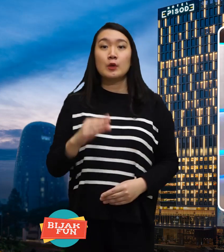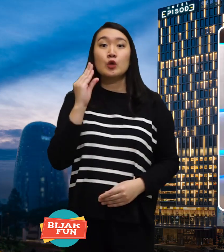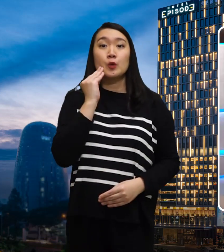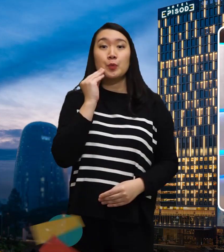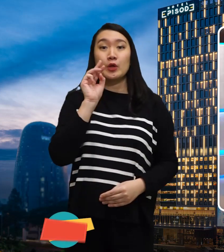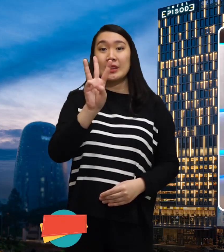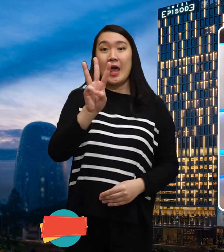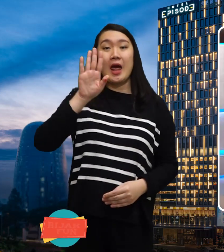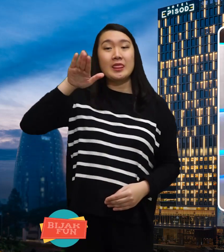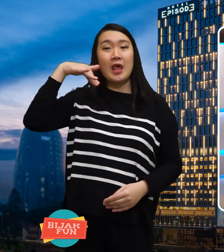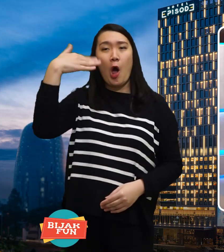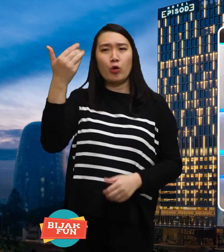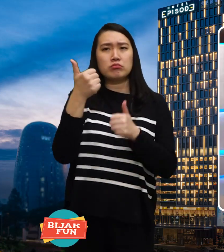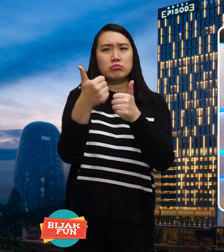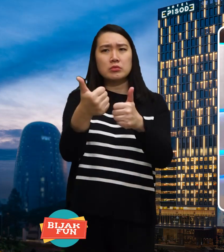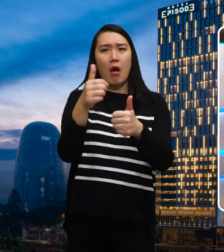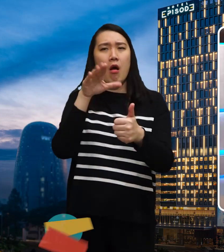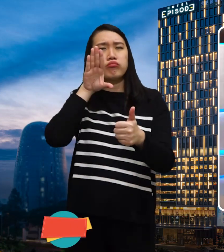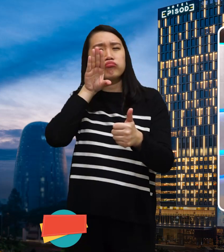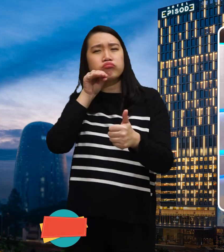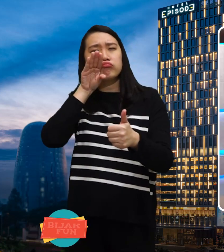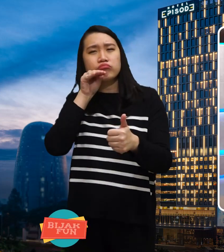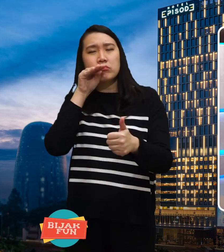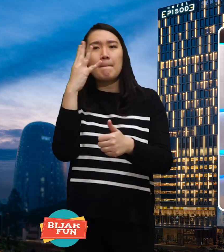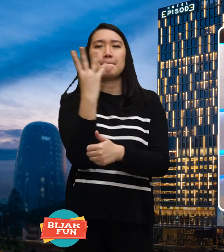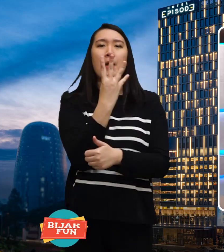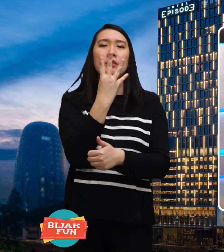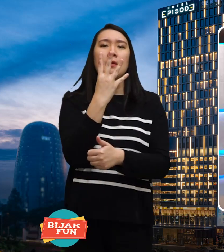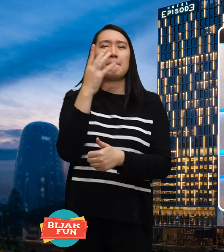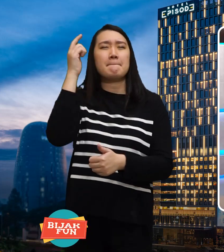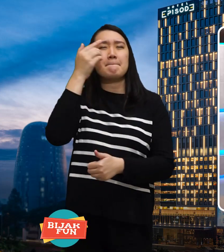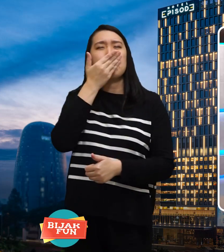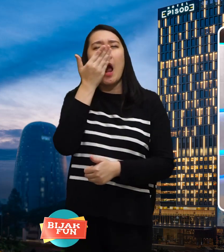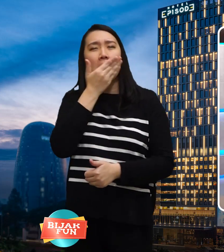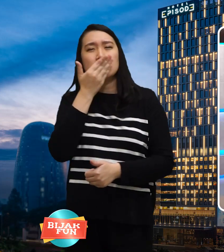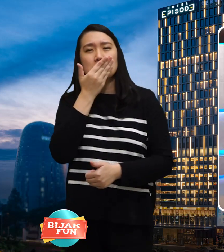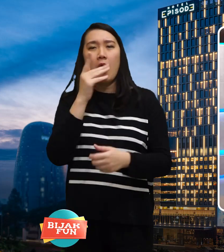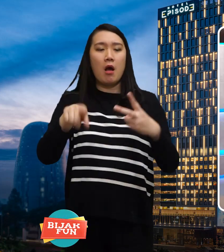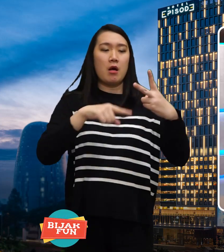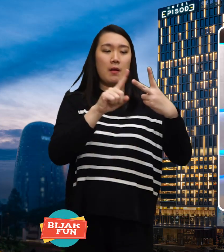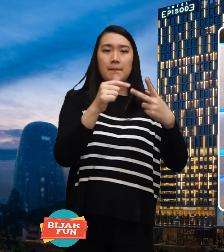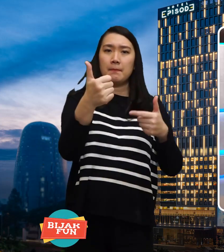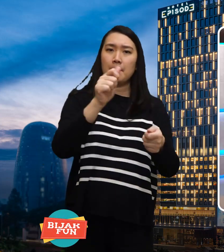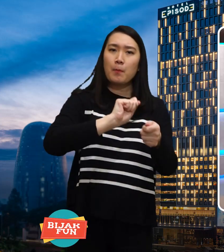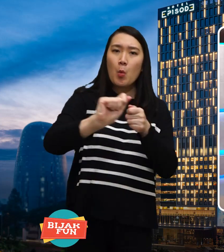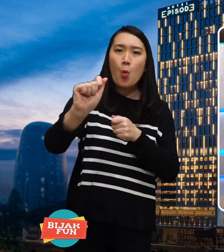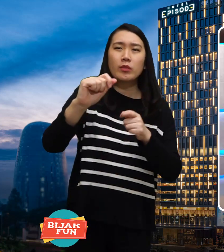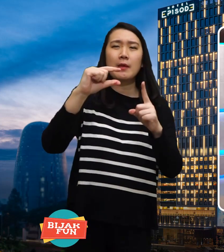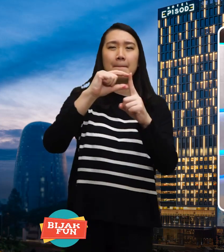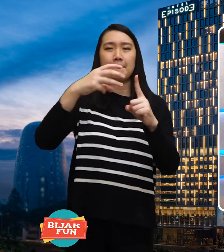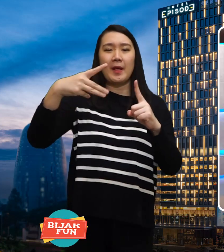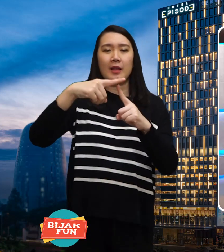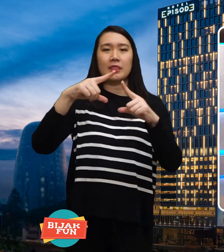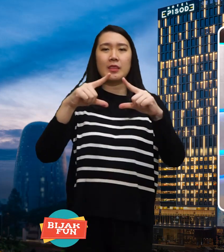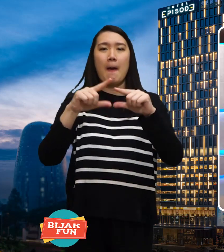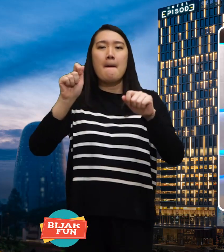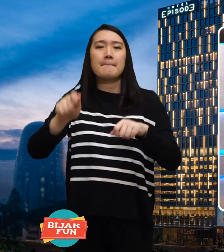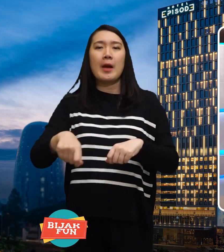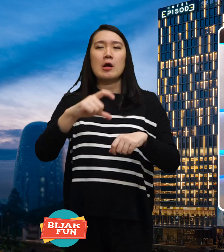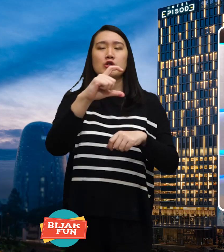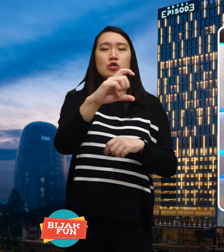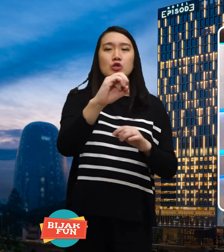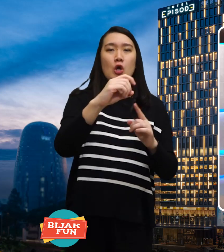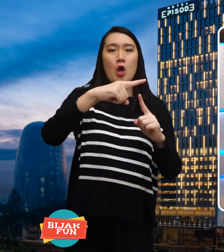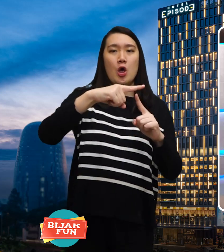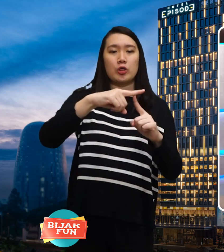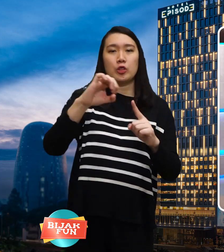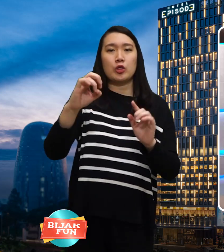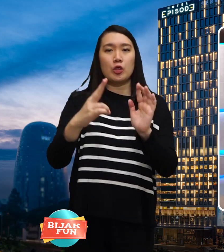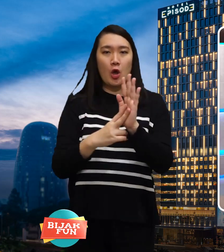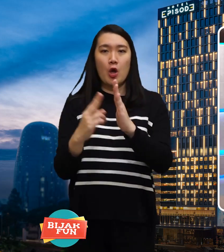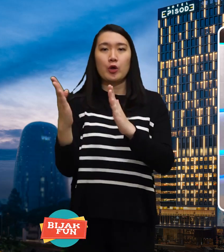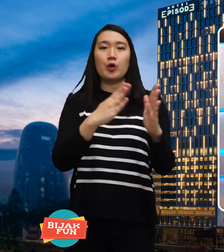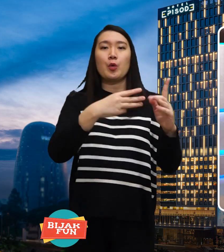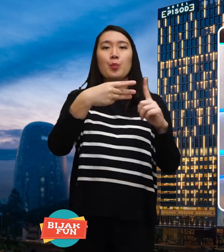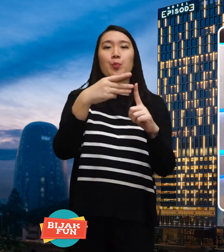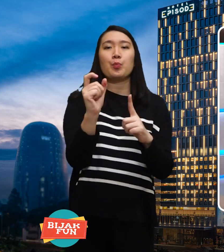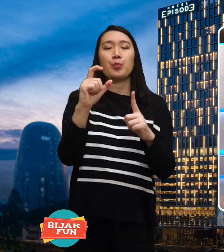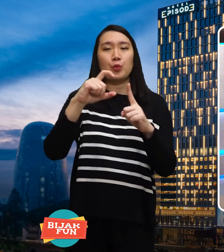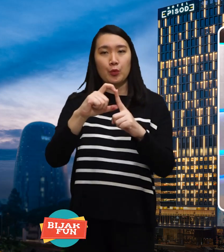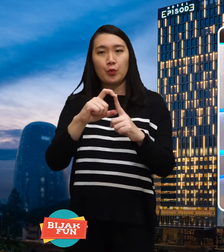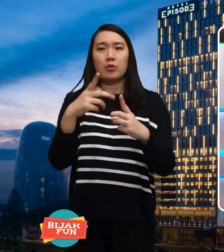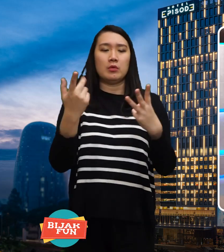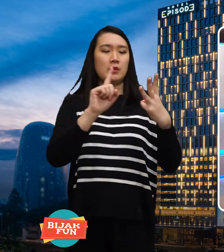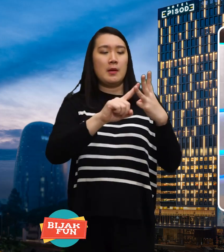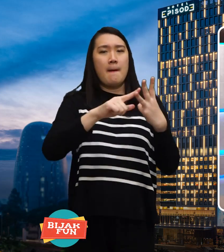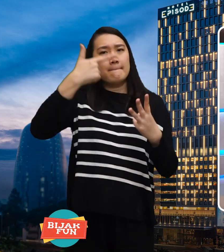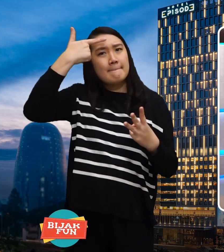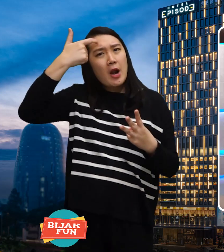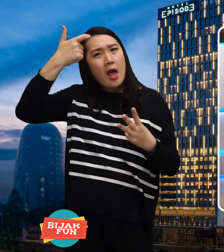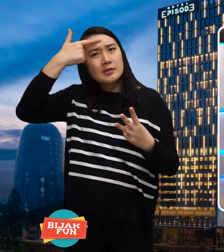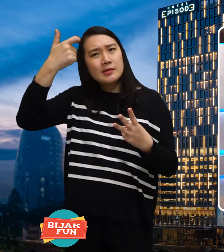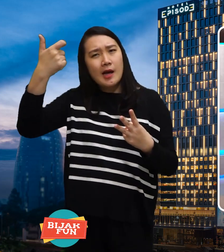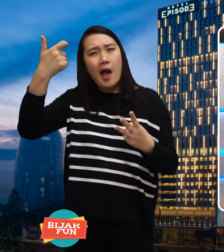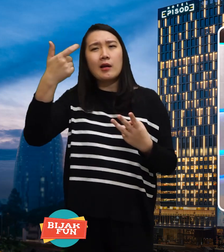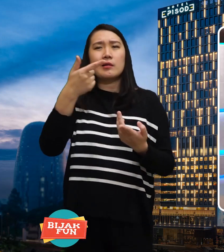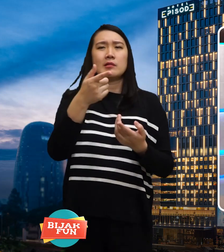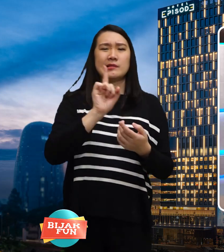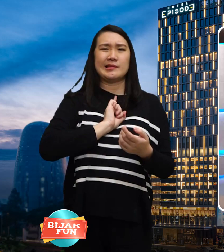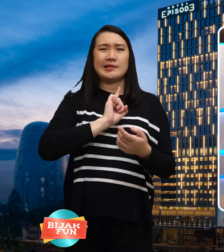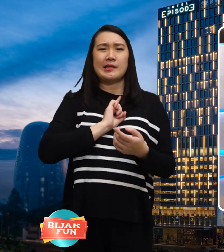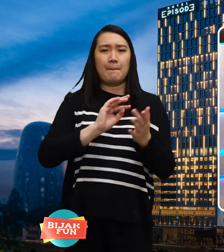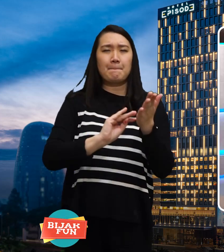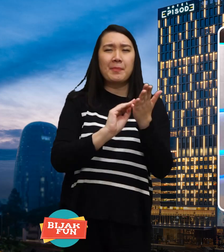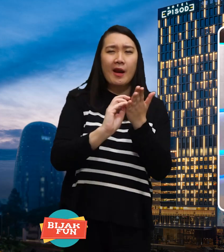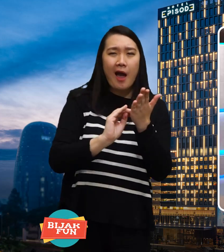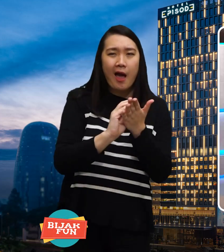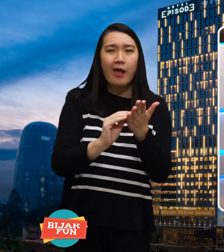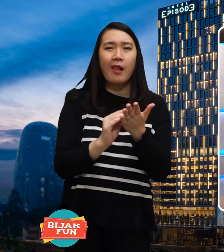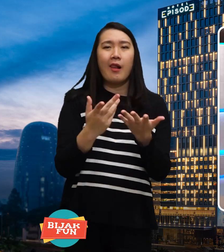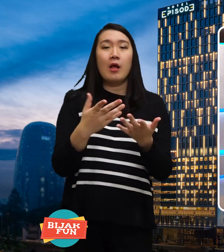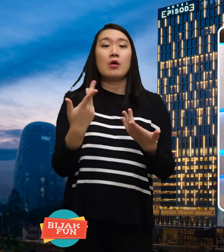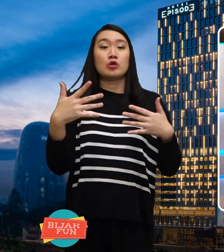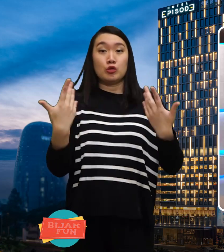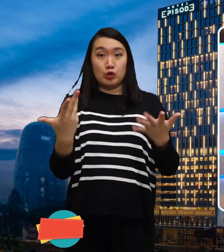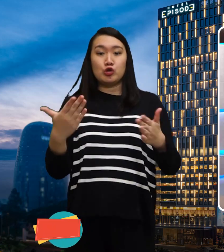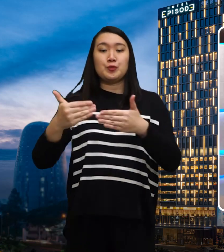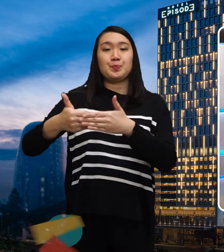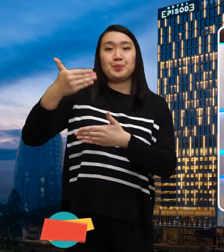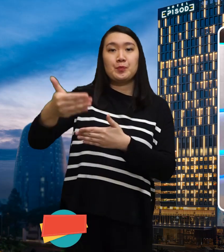Umur 3 tahun bisa bicara 4 bahasa, membuat peta dengan cotton bud, belajar braille otodidak.